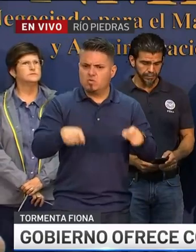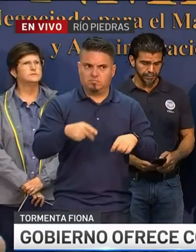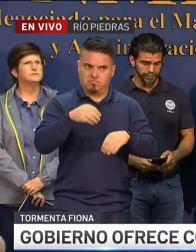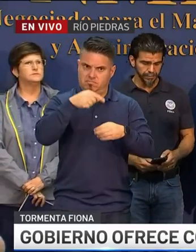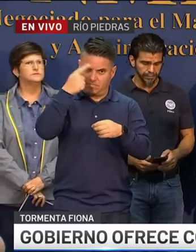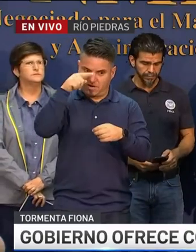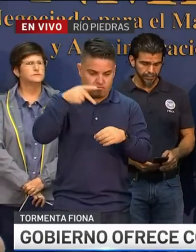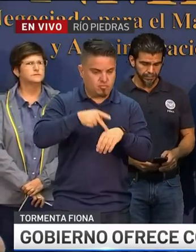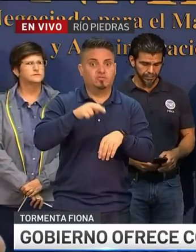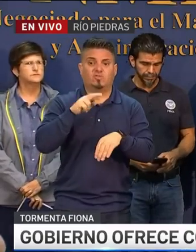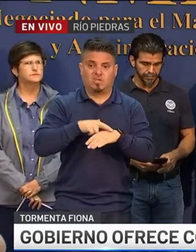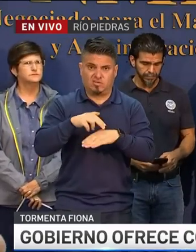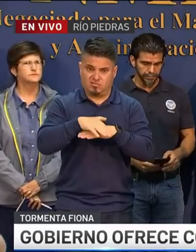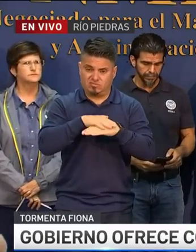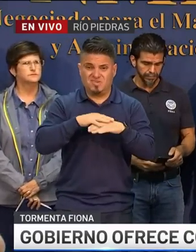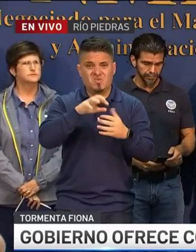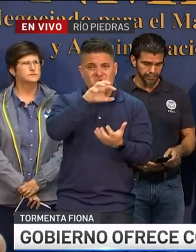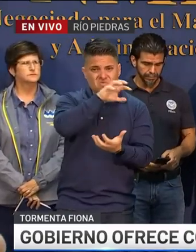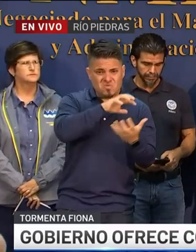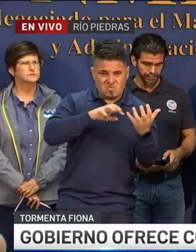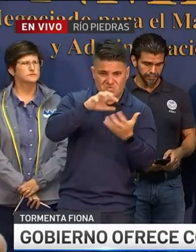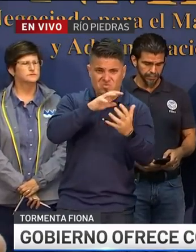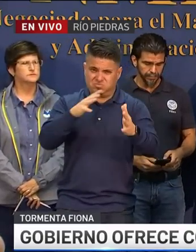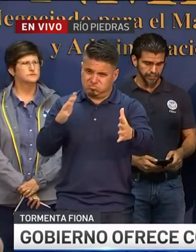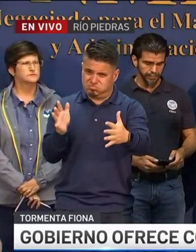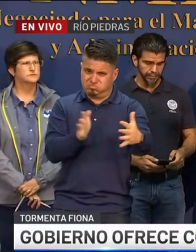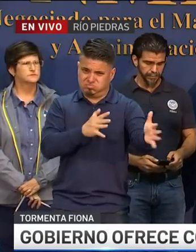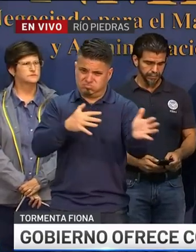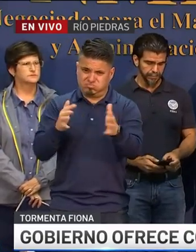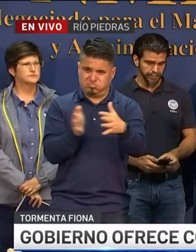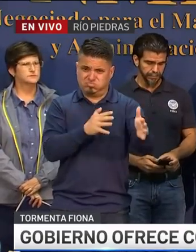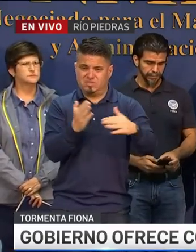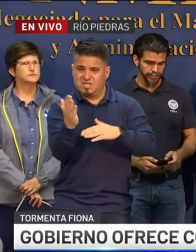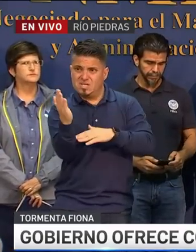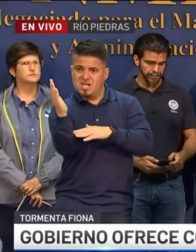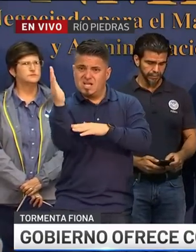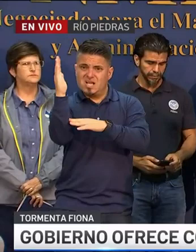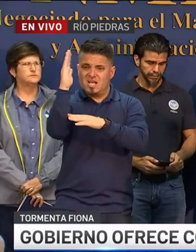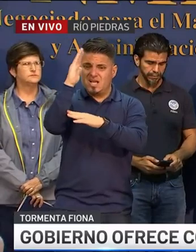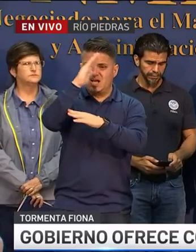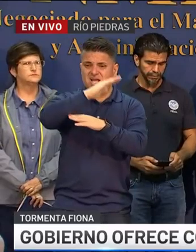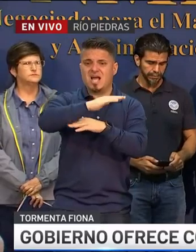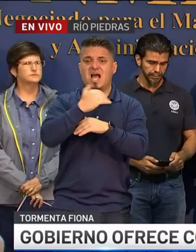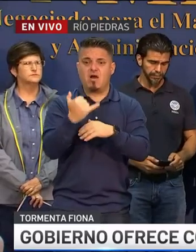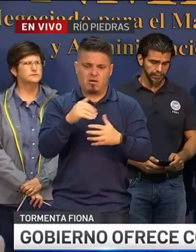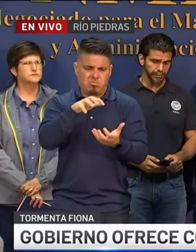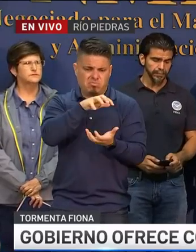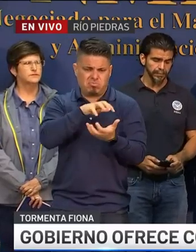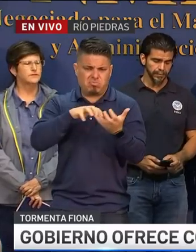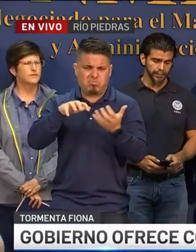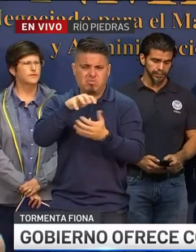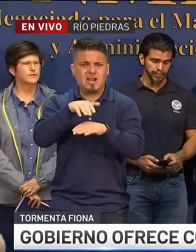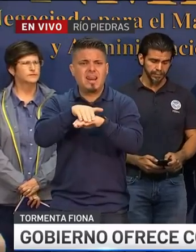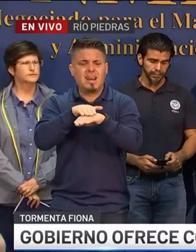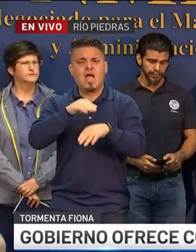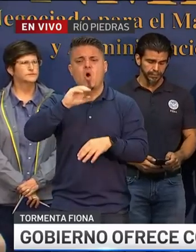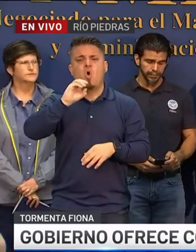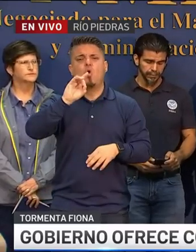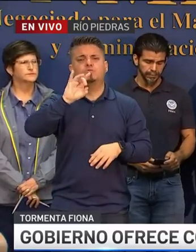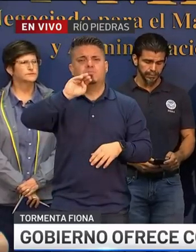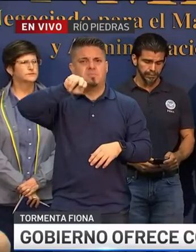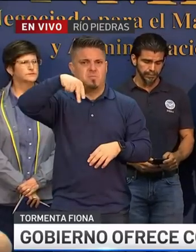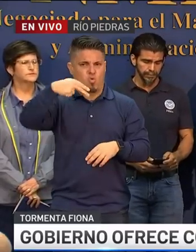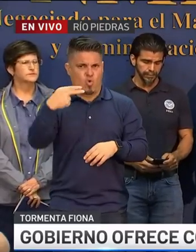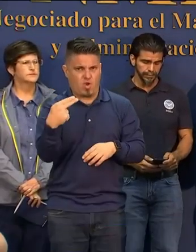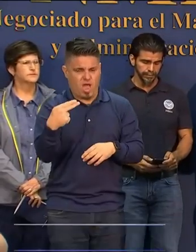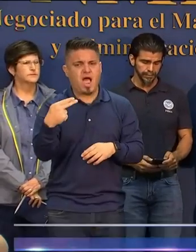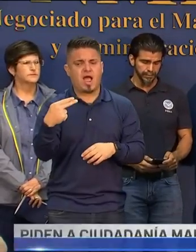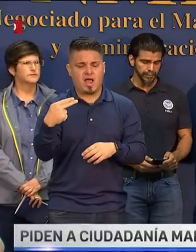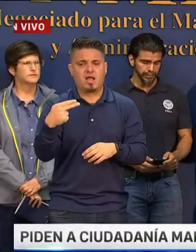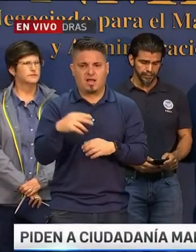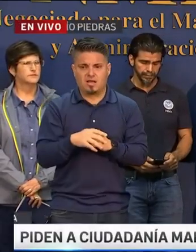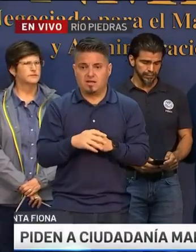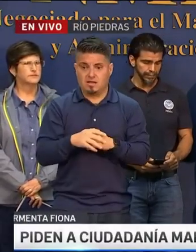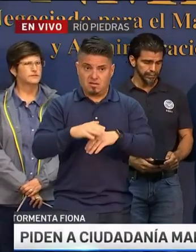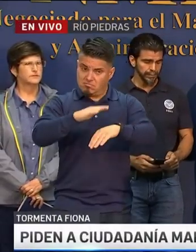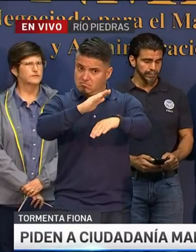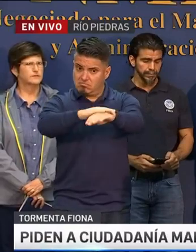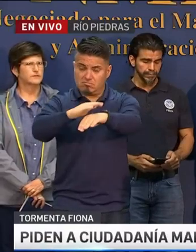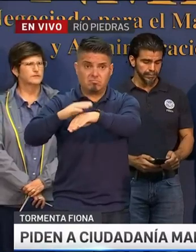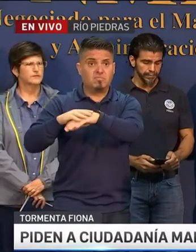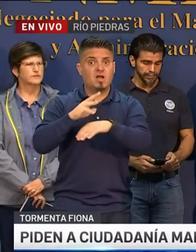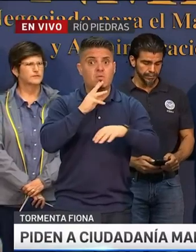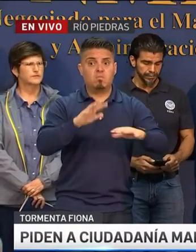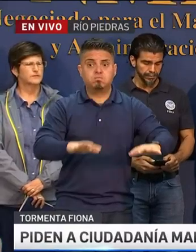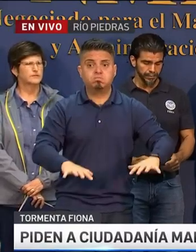DESLIZAMIENTOS O INUNDACIONES,